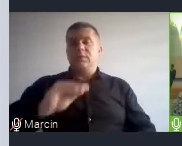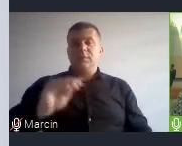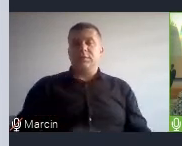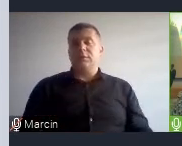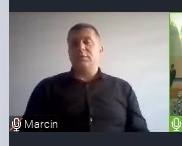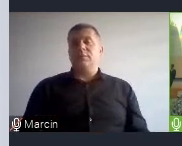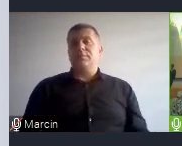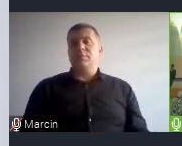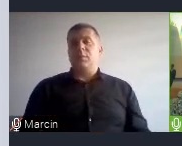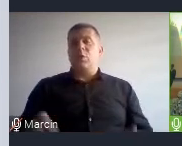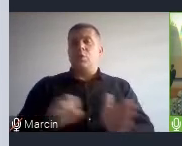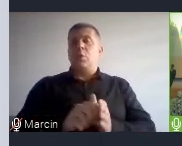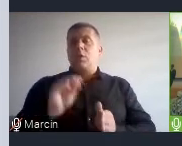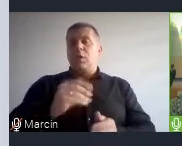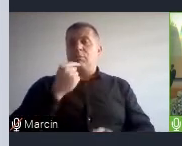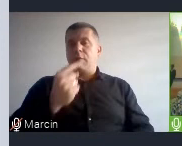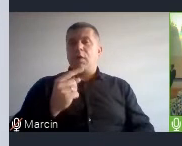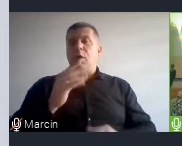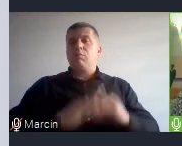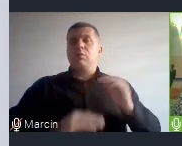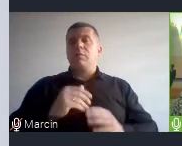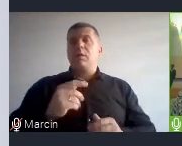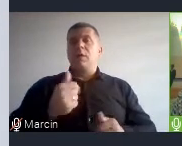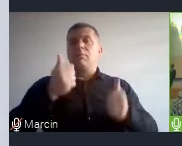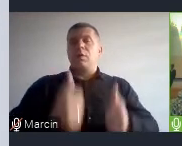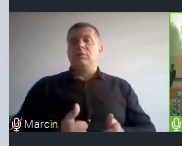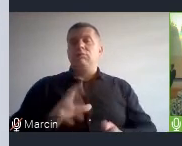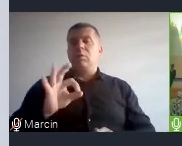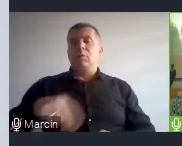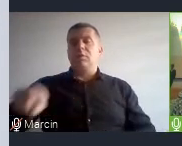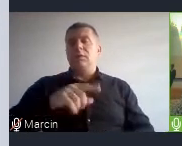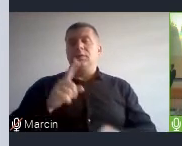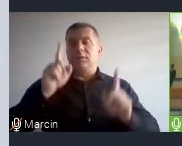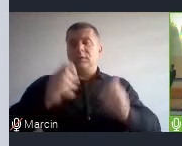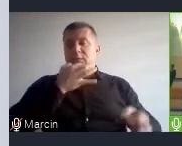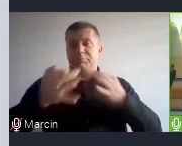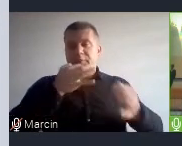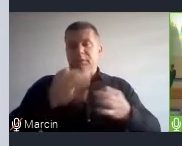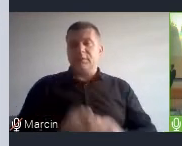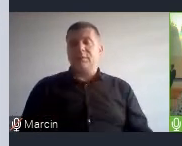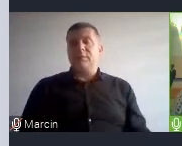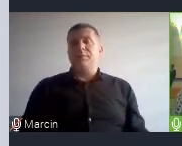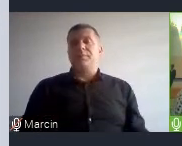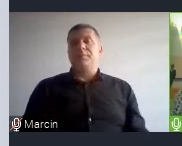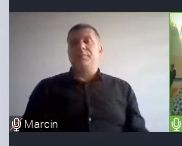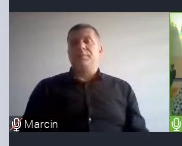Proszę Państwa, uzupełnię jeszcze do końca instrukcję postępowania, bo Państwo już zaczynacie pytania.